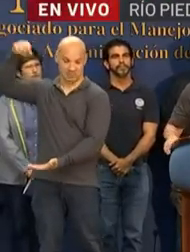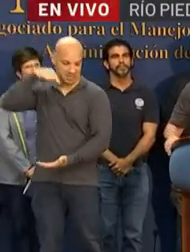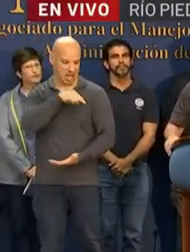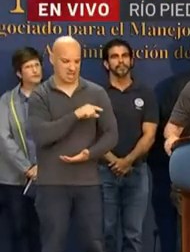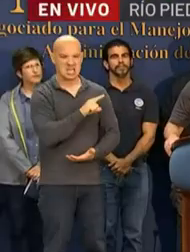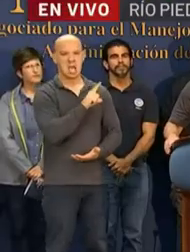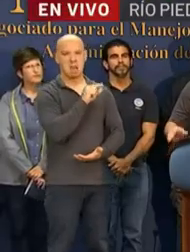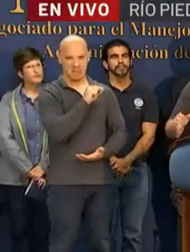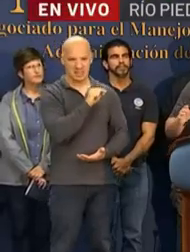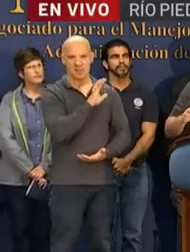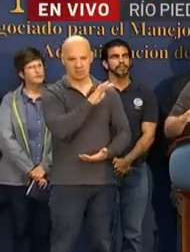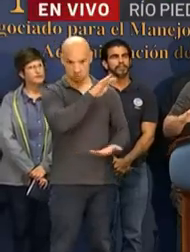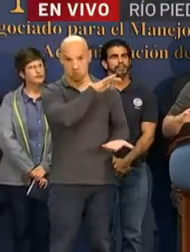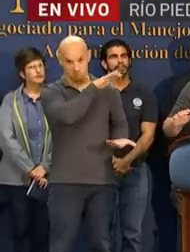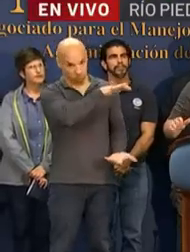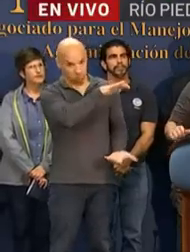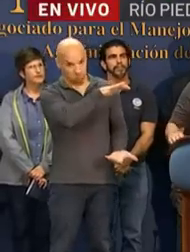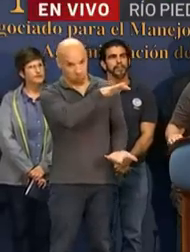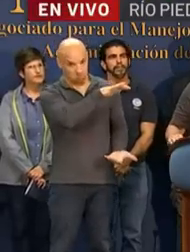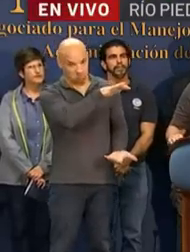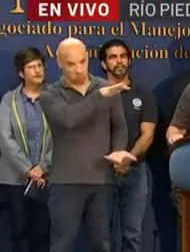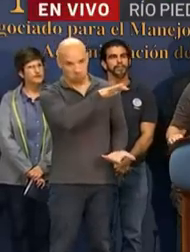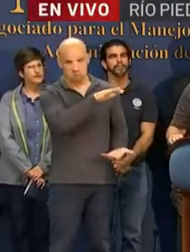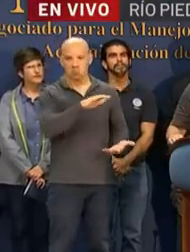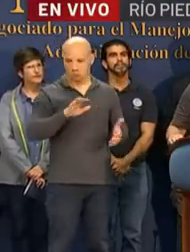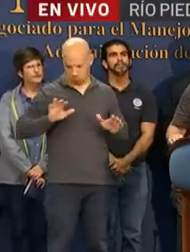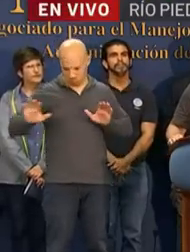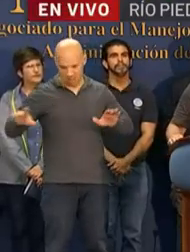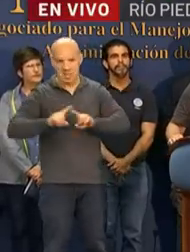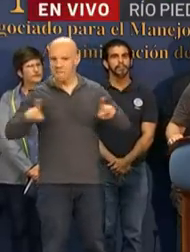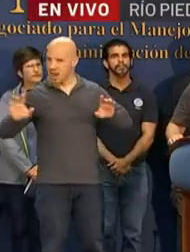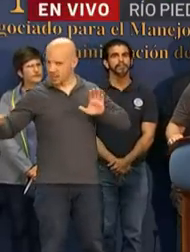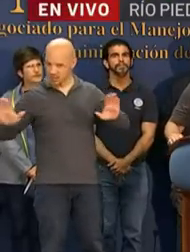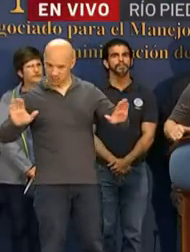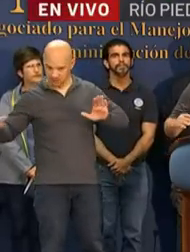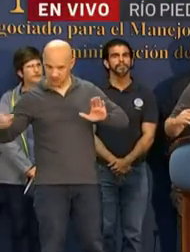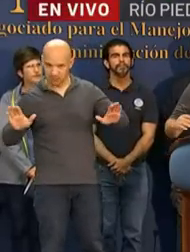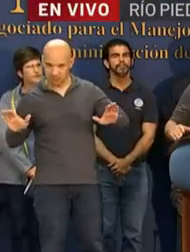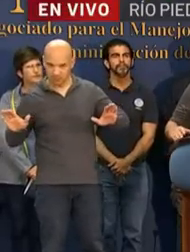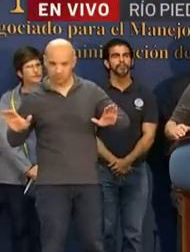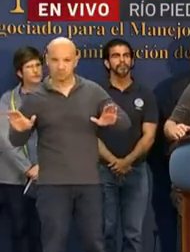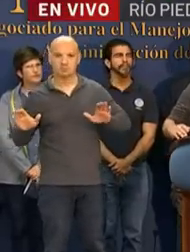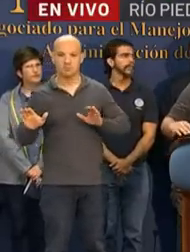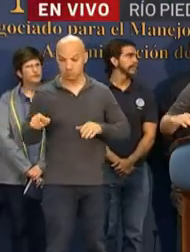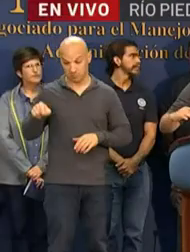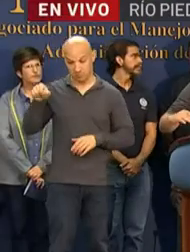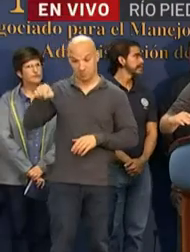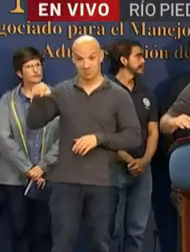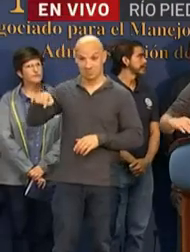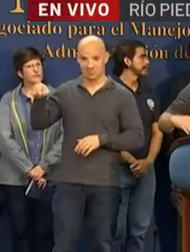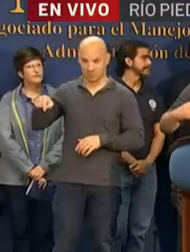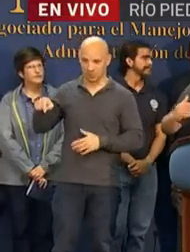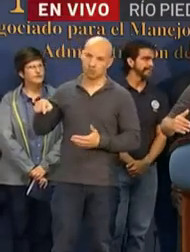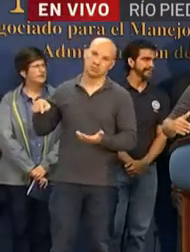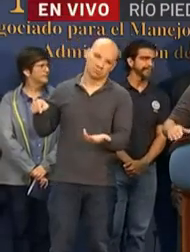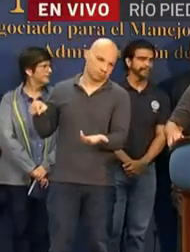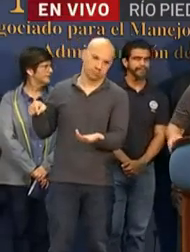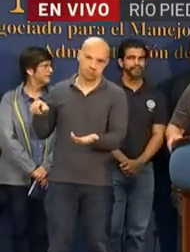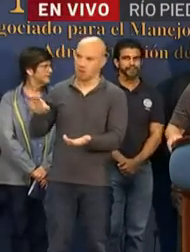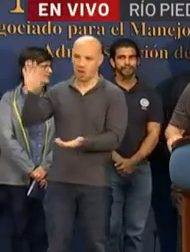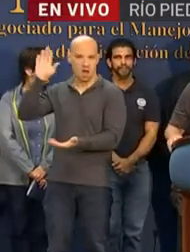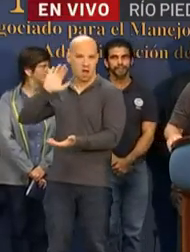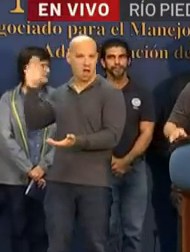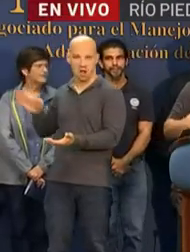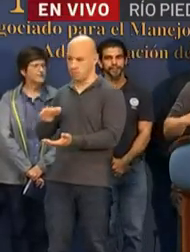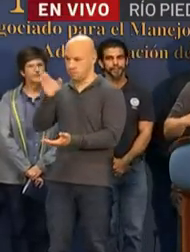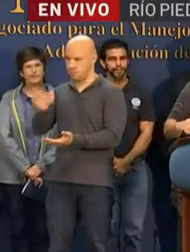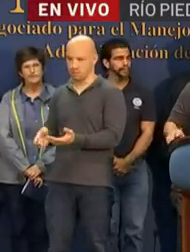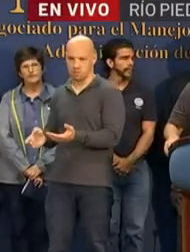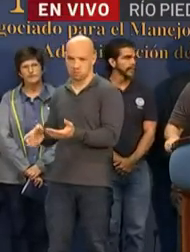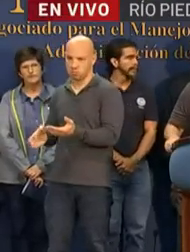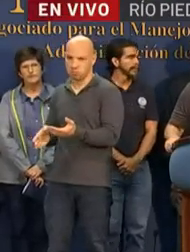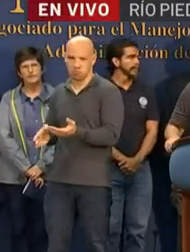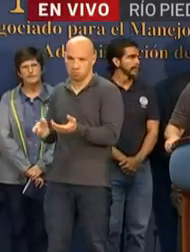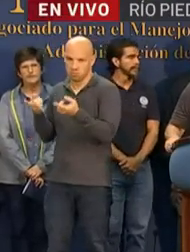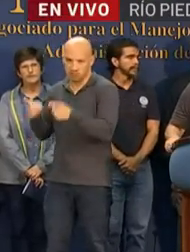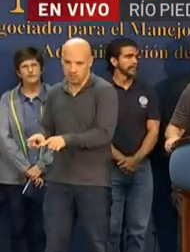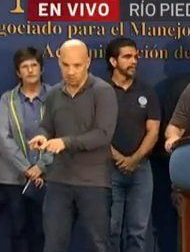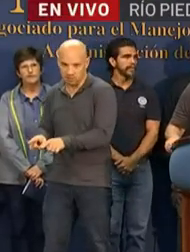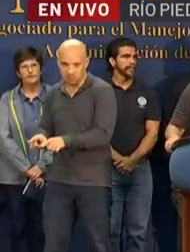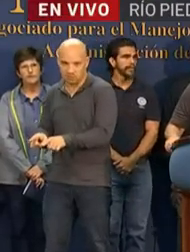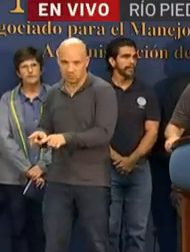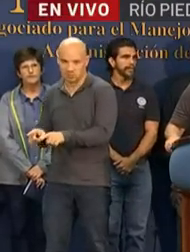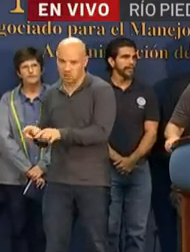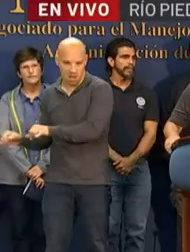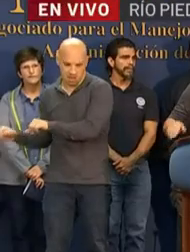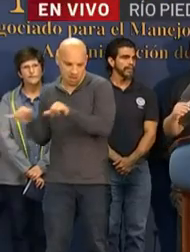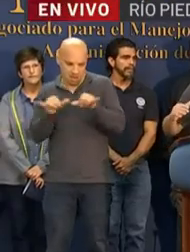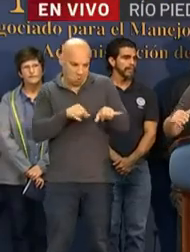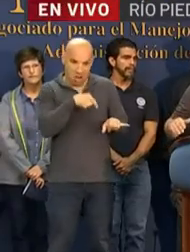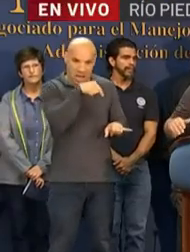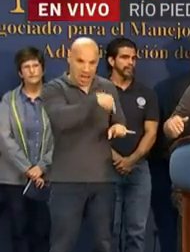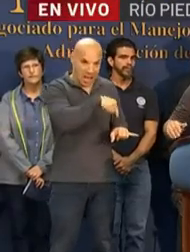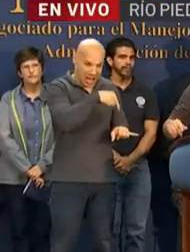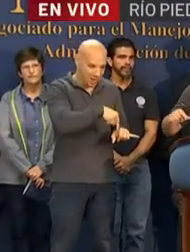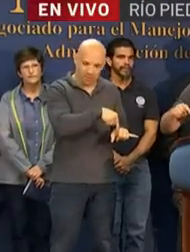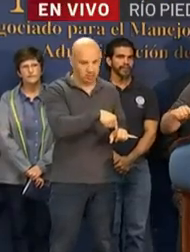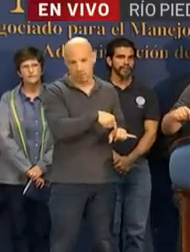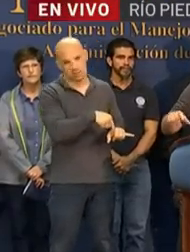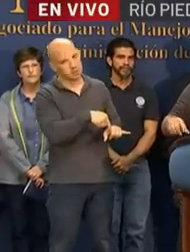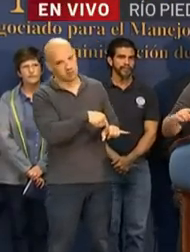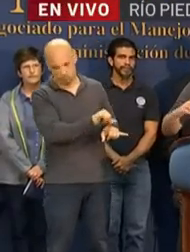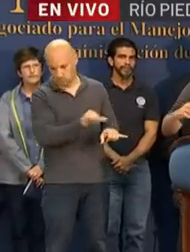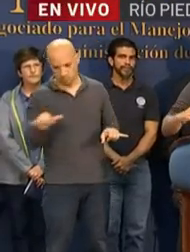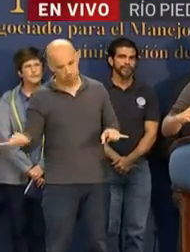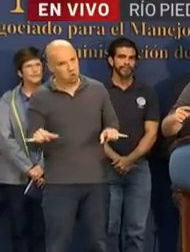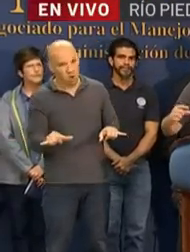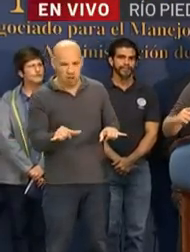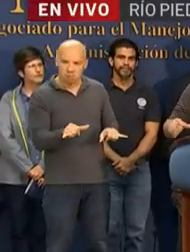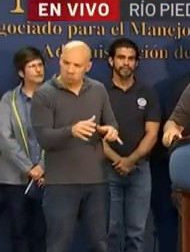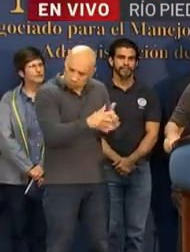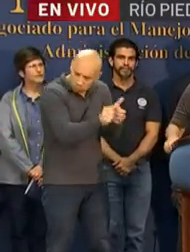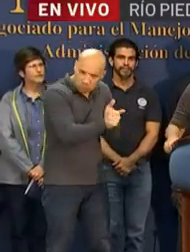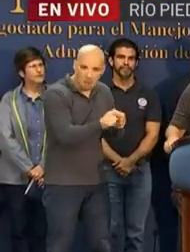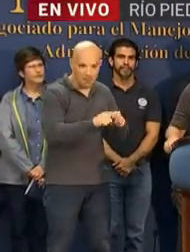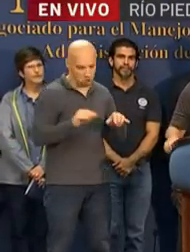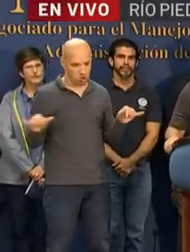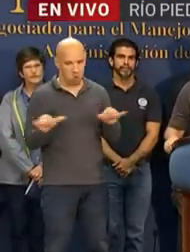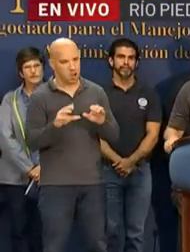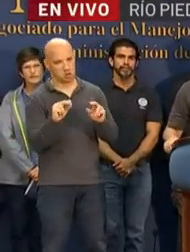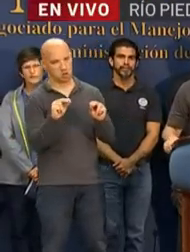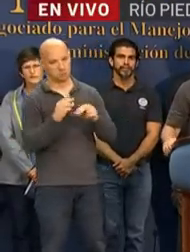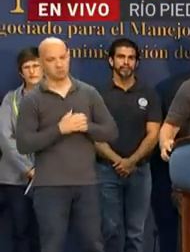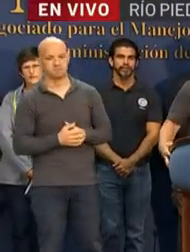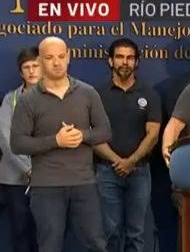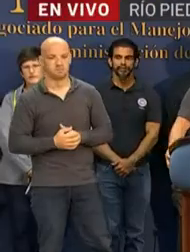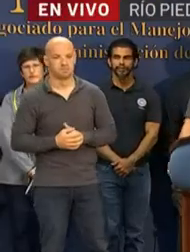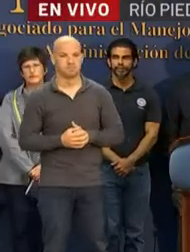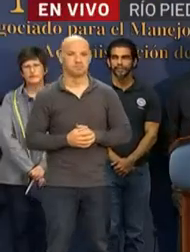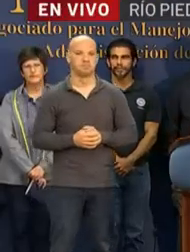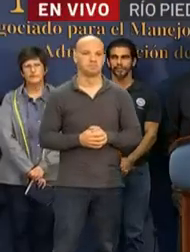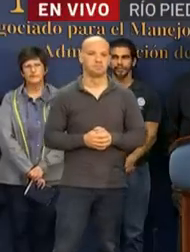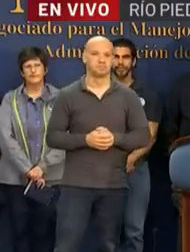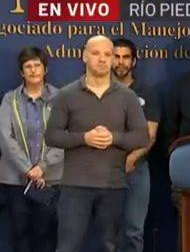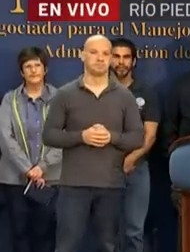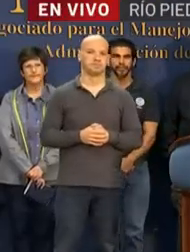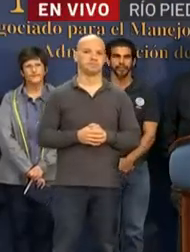EVENTO?